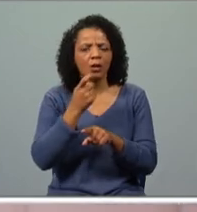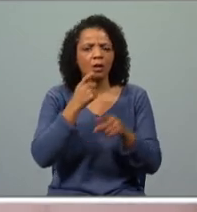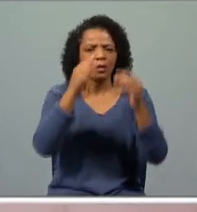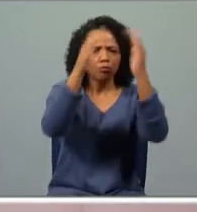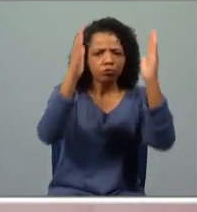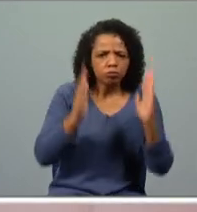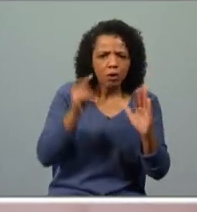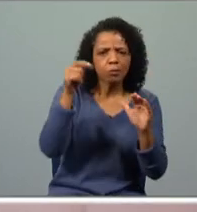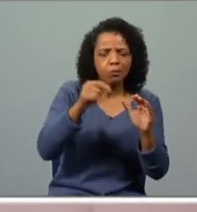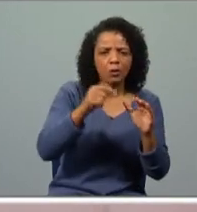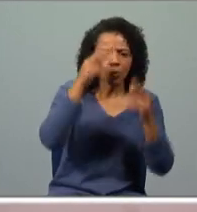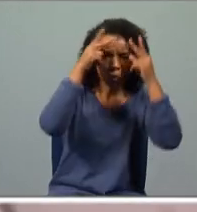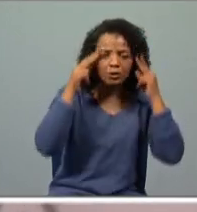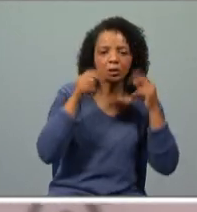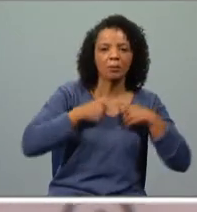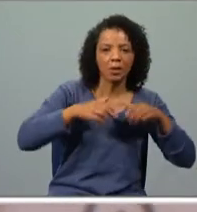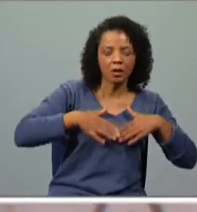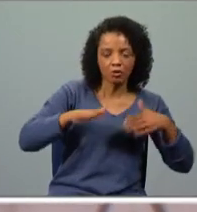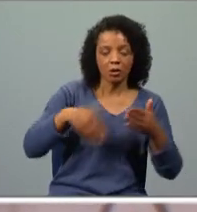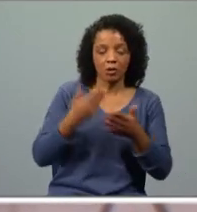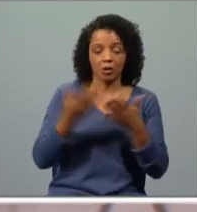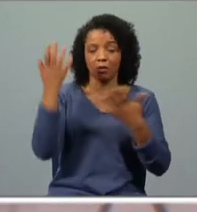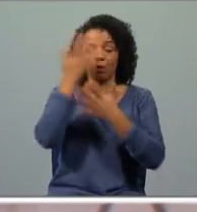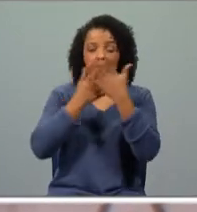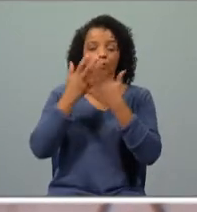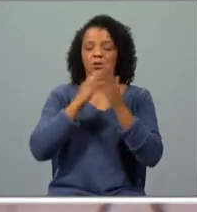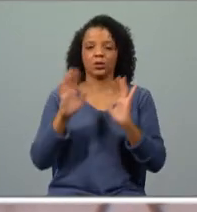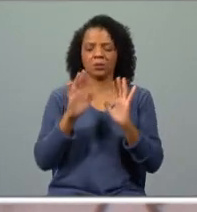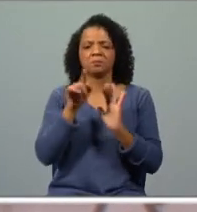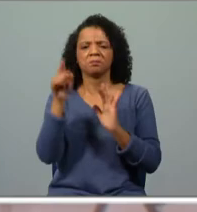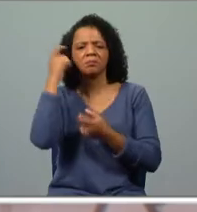ali se os seus marinhais e daí até gerar daquela confusão toda e eles acharem que 如果它的水手在那裡，從那裡直到產生從整個混亂中，他們認為